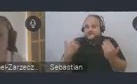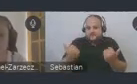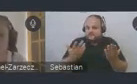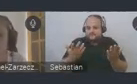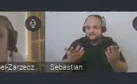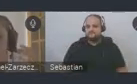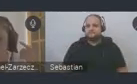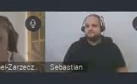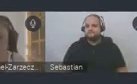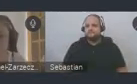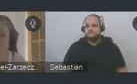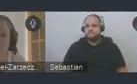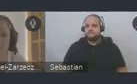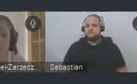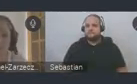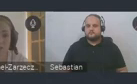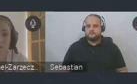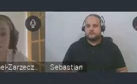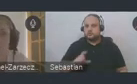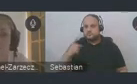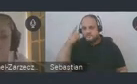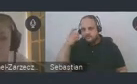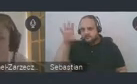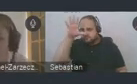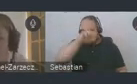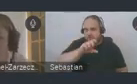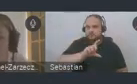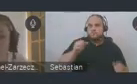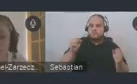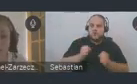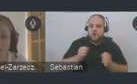Czy ograniczenia związane z pamięcią? Czy po prostu się boję?